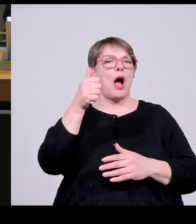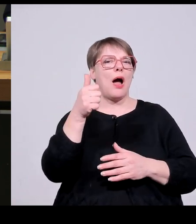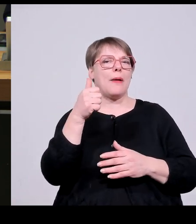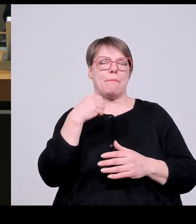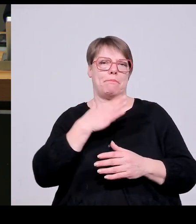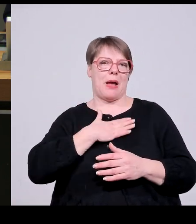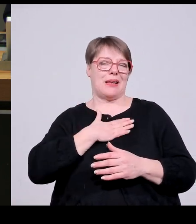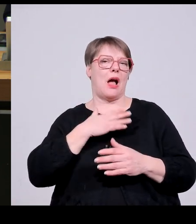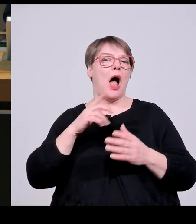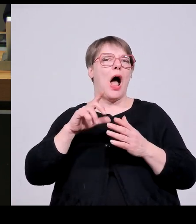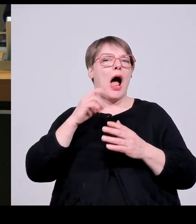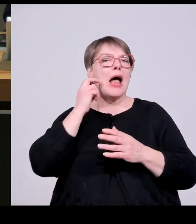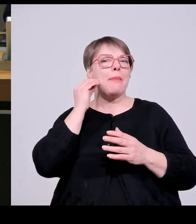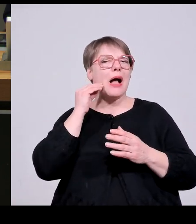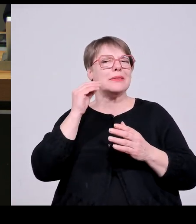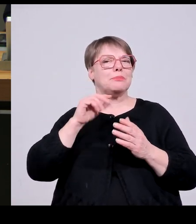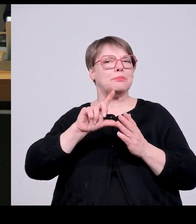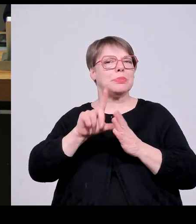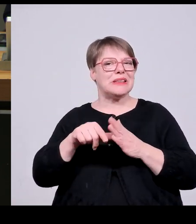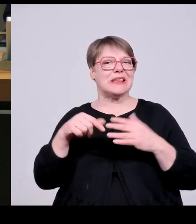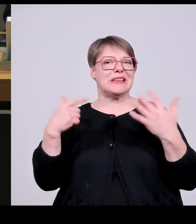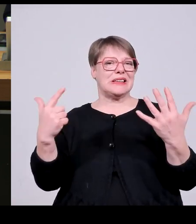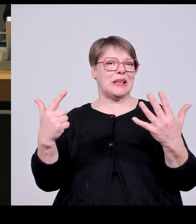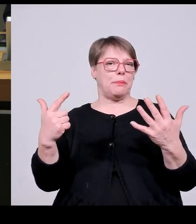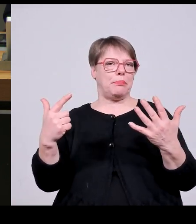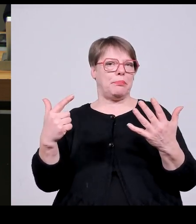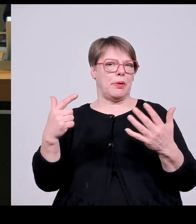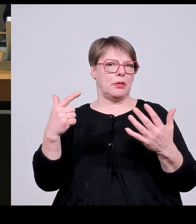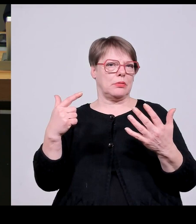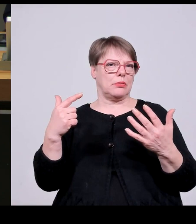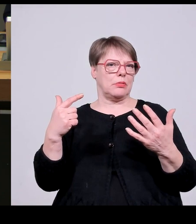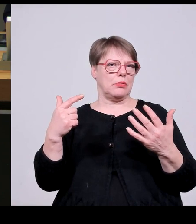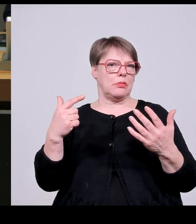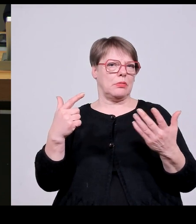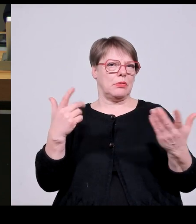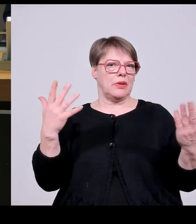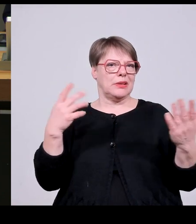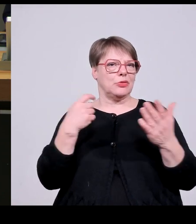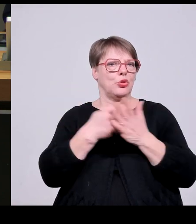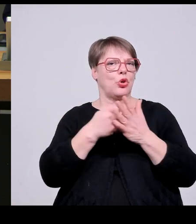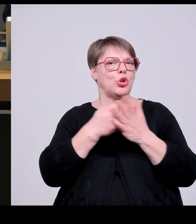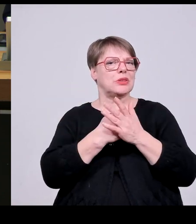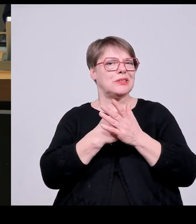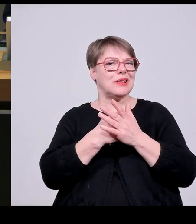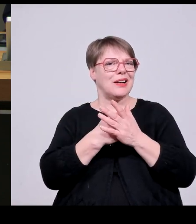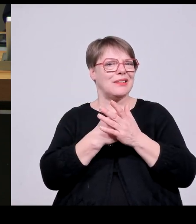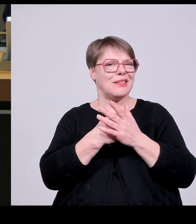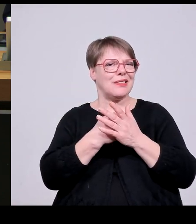Pro 400.000 Einwohner an Gebäuden Hypotheken zu leisten. Das müssen die Bezug auf verbindlich umsetzen.